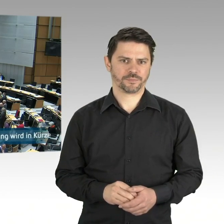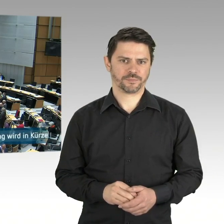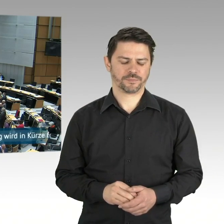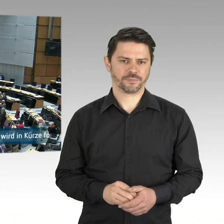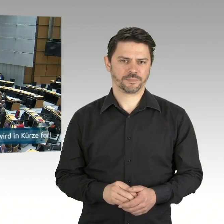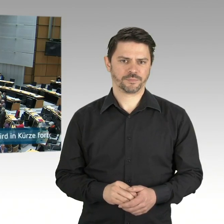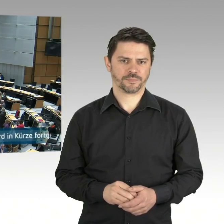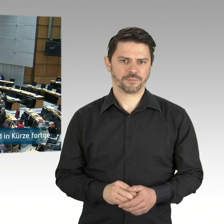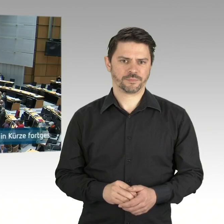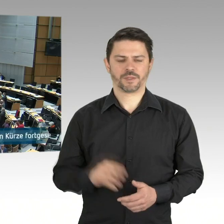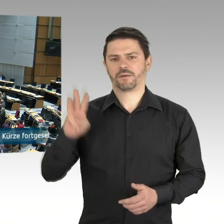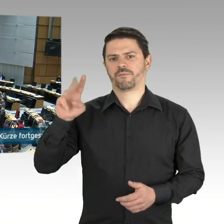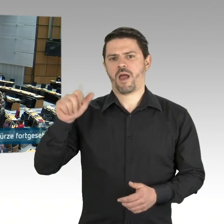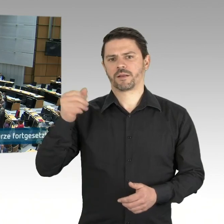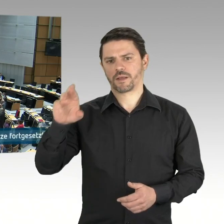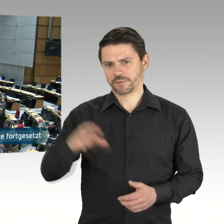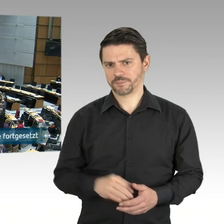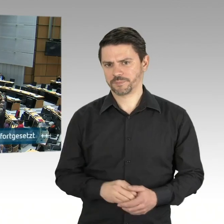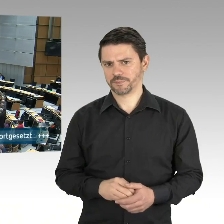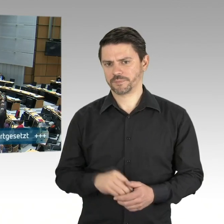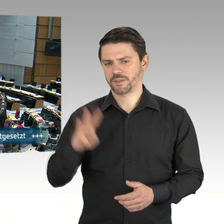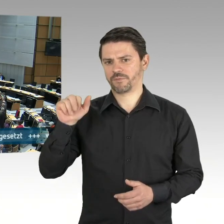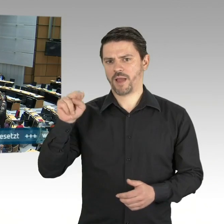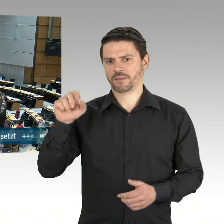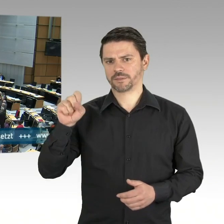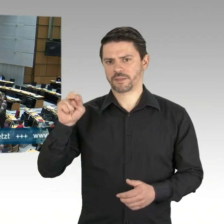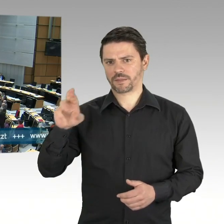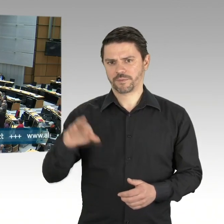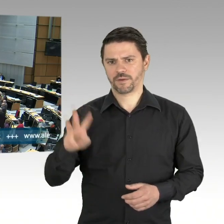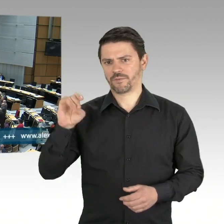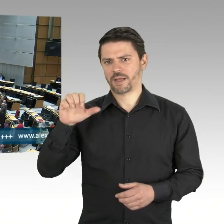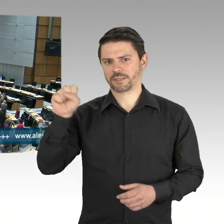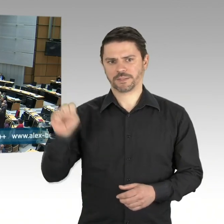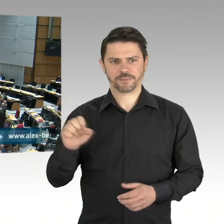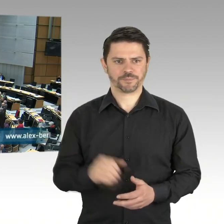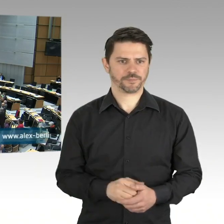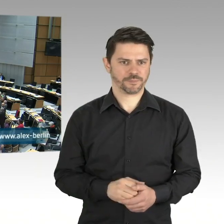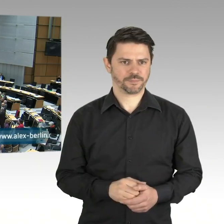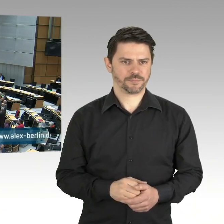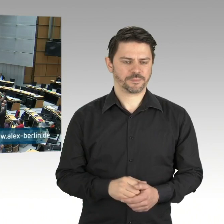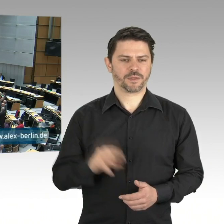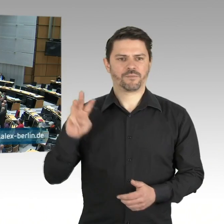Herr Thorsten Weiß. Herr Daniel Wesener. Frau Dr. Clara West.